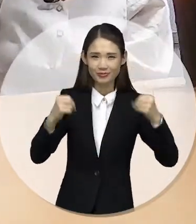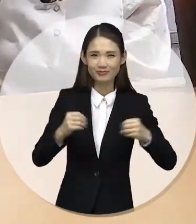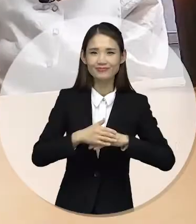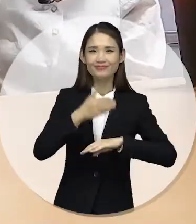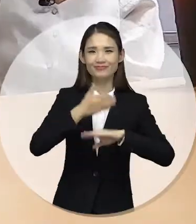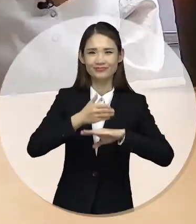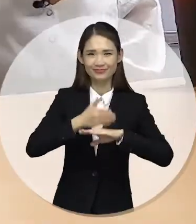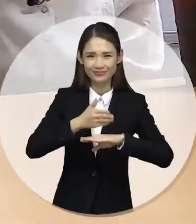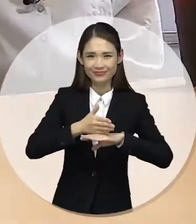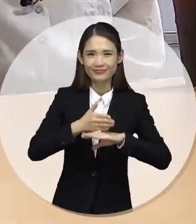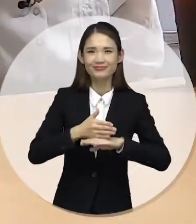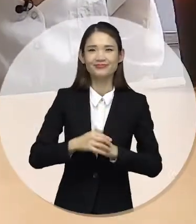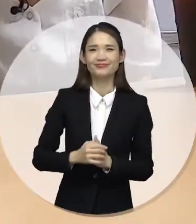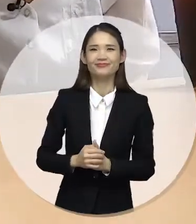김소희 : 감사합니다.